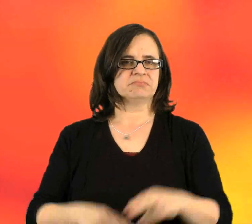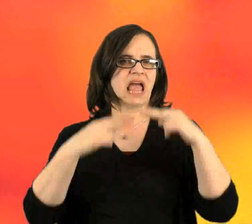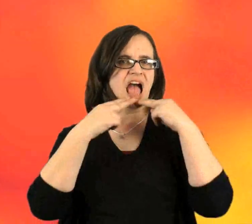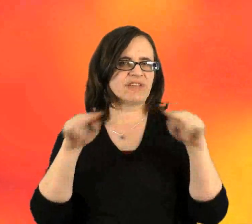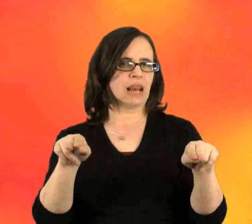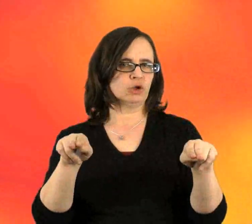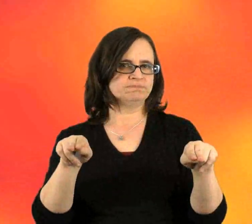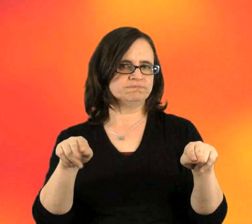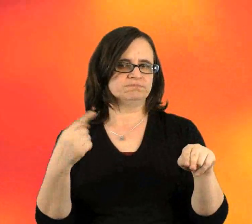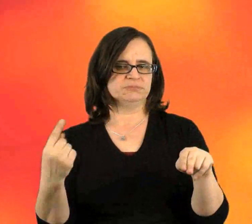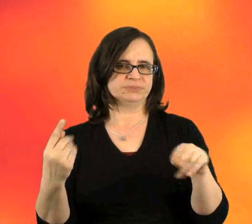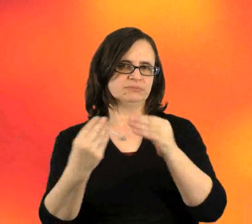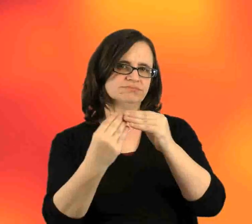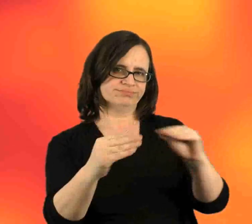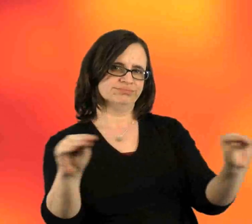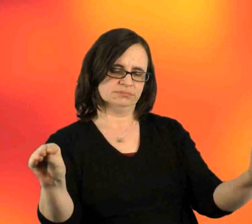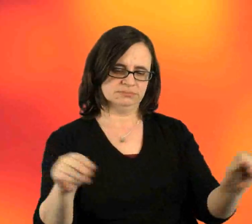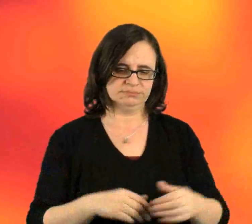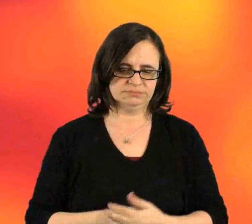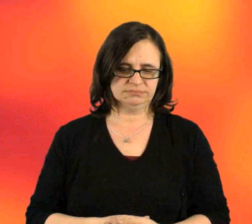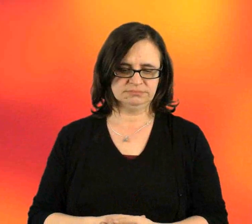Das Evangelium sagt